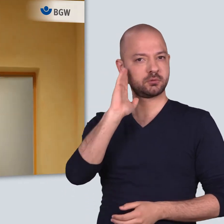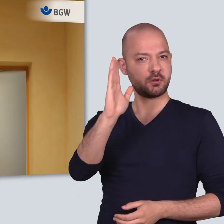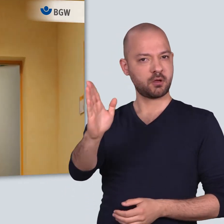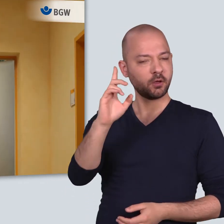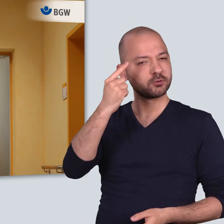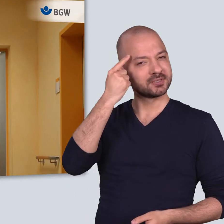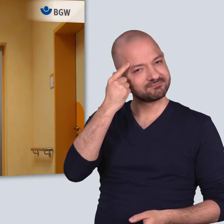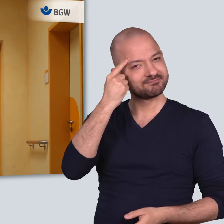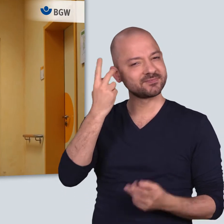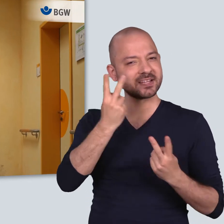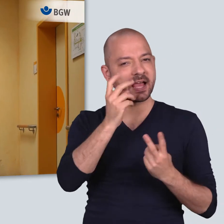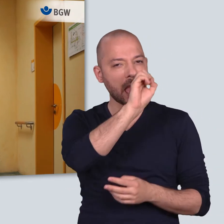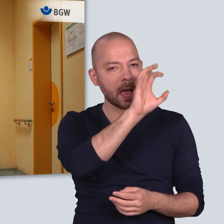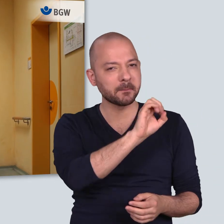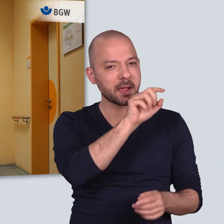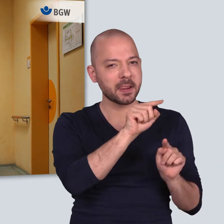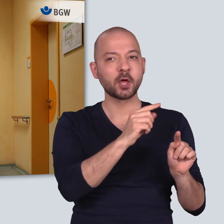muss man einfach nur an eine Straße mit Ampeln denken.